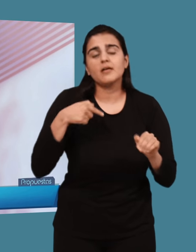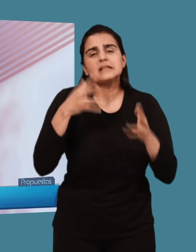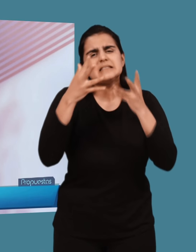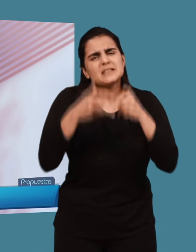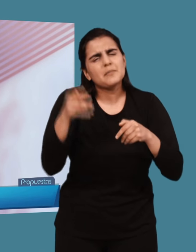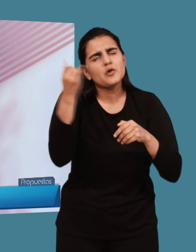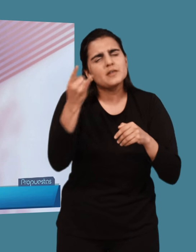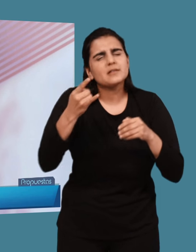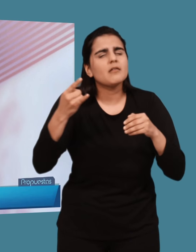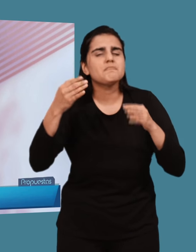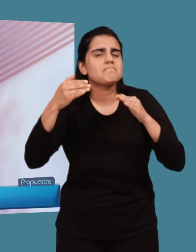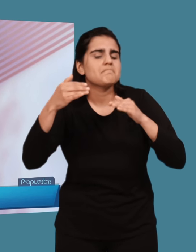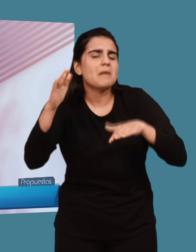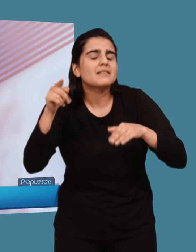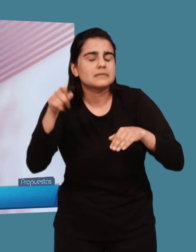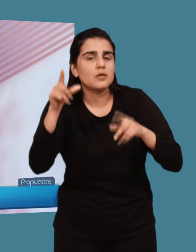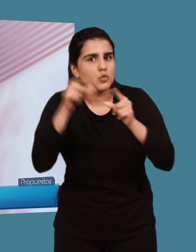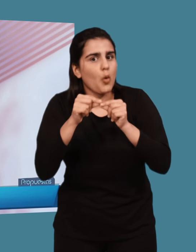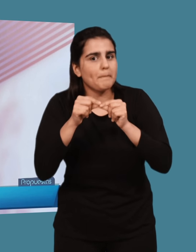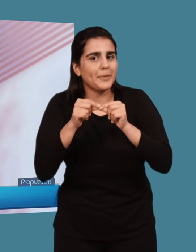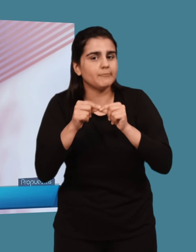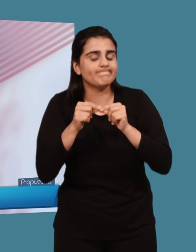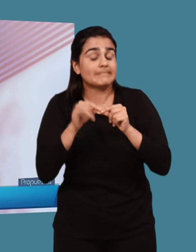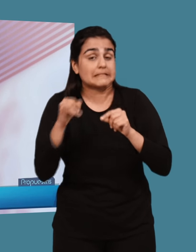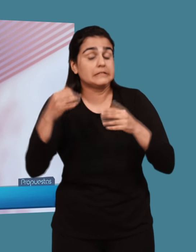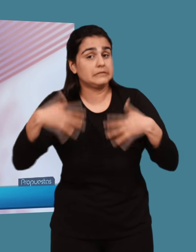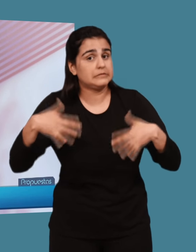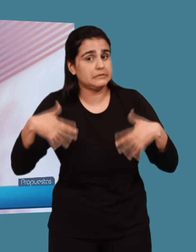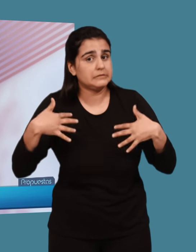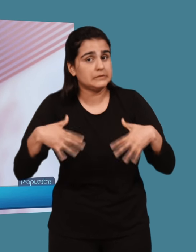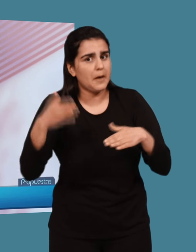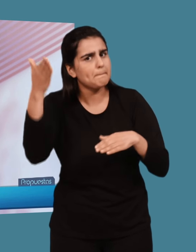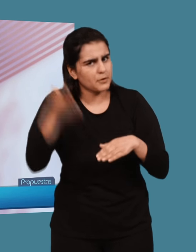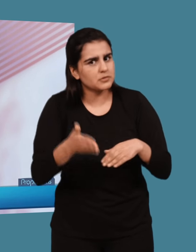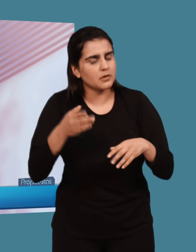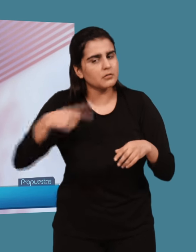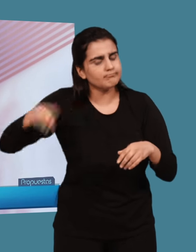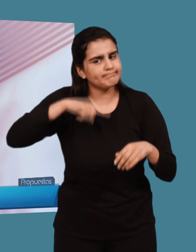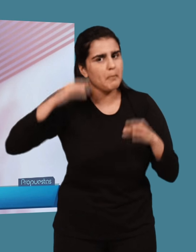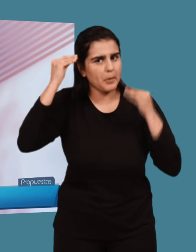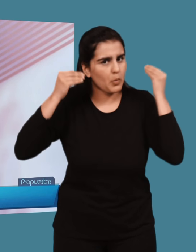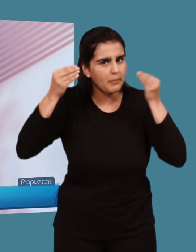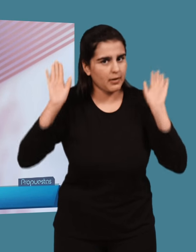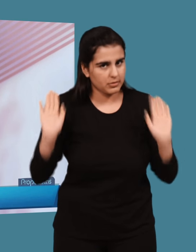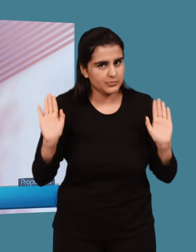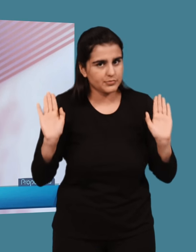En el sistema universitario en general, la verdad que es un número importante es un porcentaje que es preocupante.